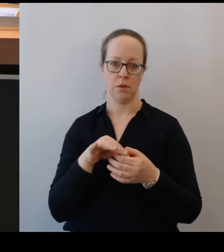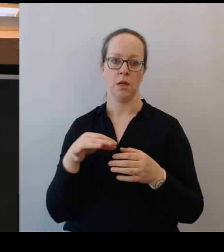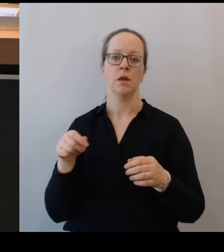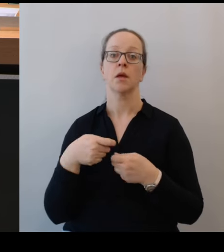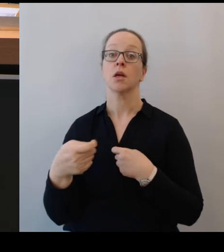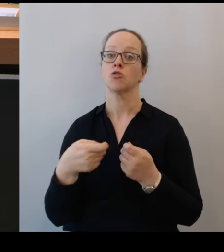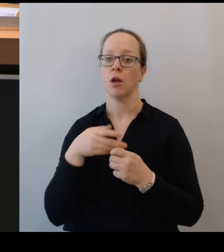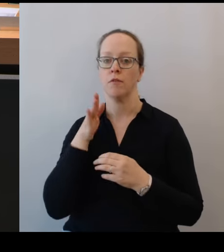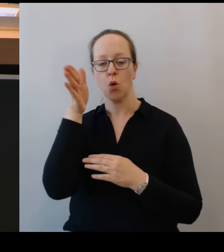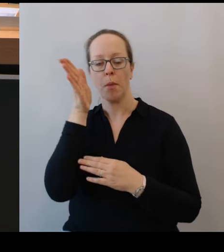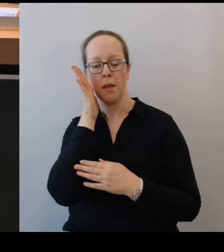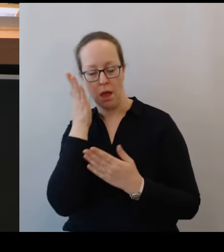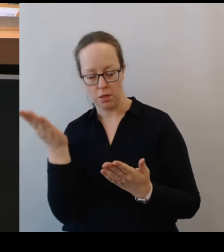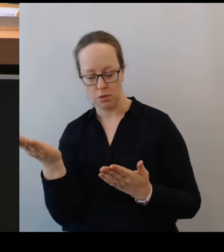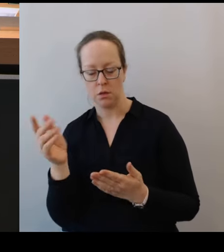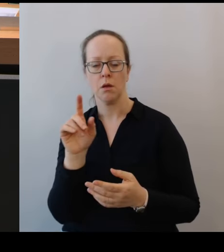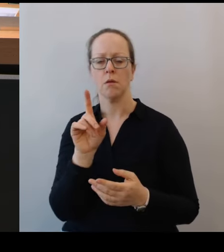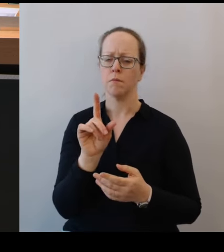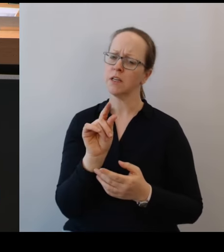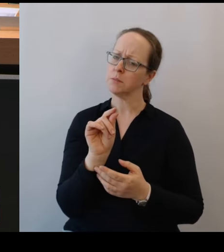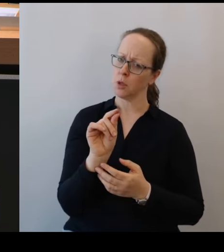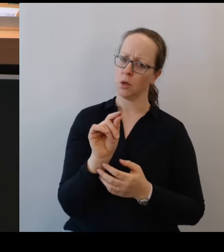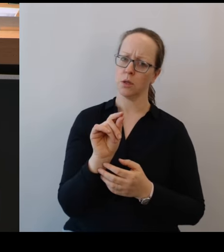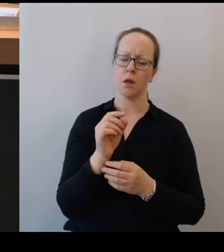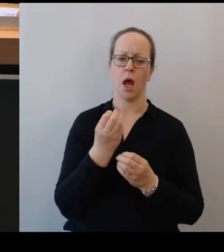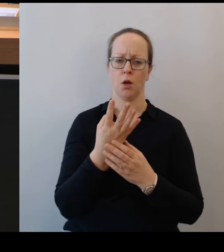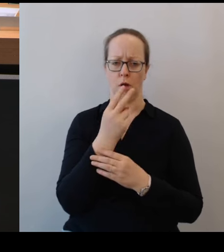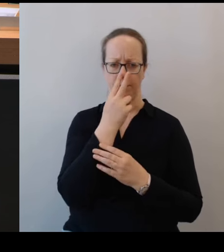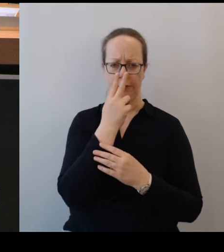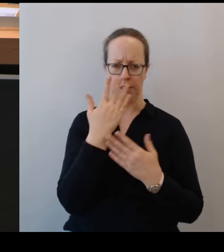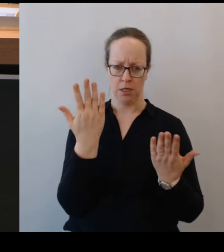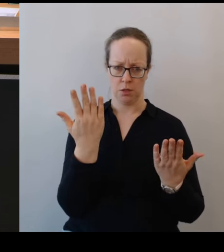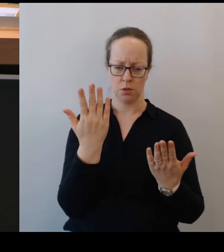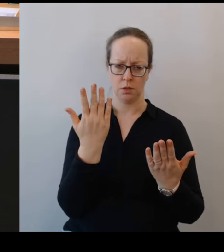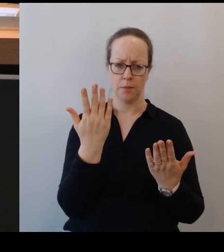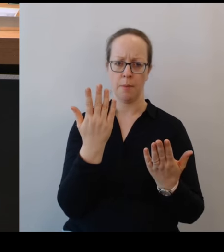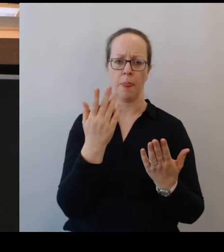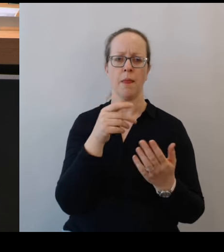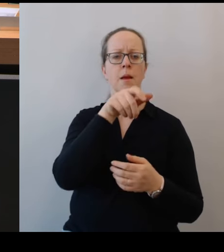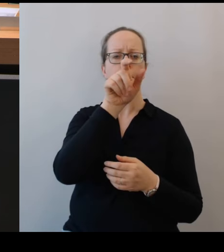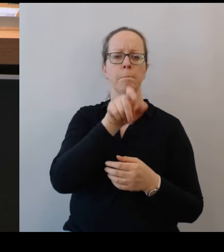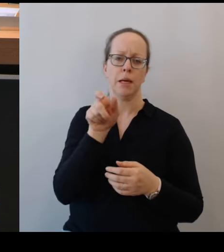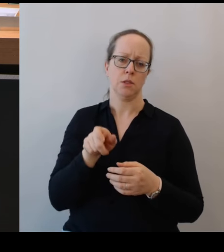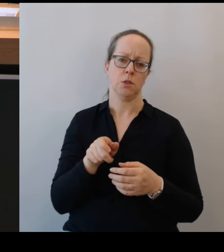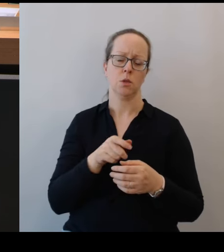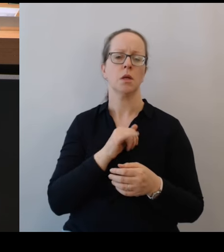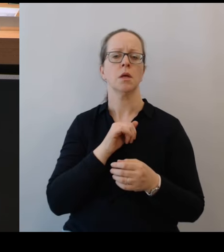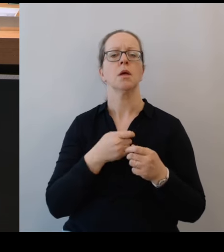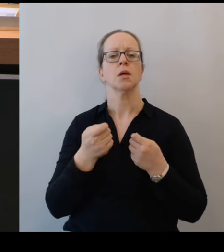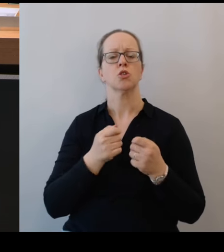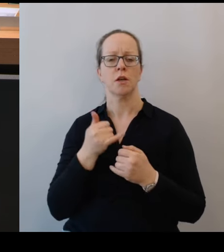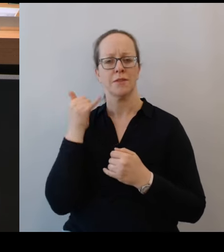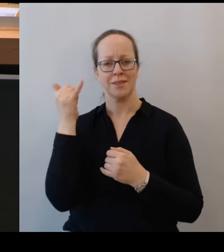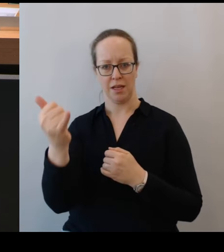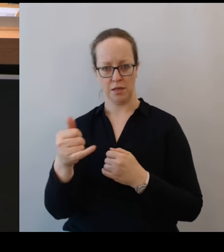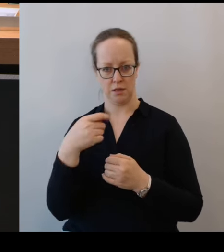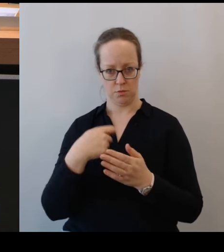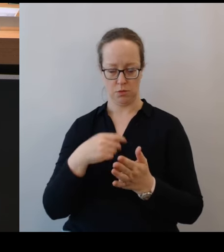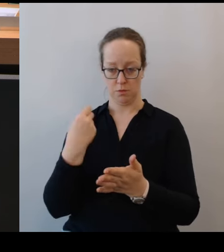Geschäftlich reisende Personen müssen den Beherbergungsbetrieb, den dienstlichen Anlass der Reise nachweisen. So wird die Übernachtung von der Steuer befreit.